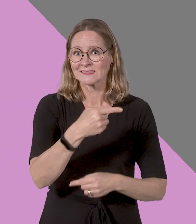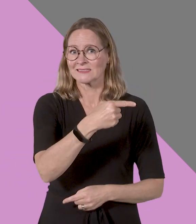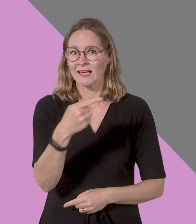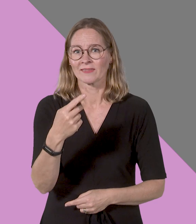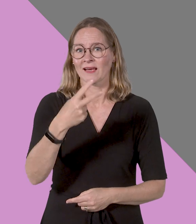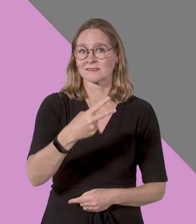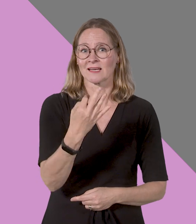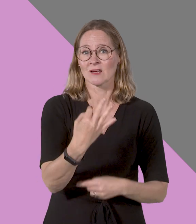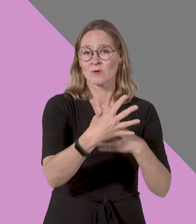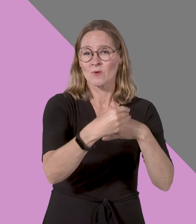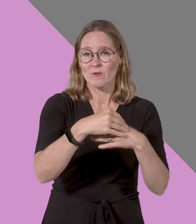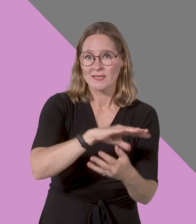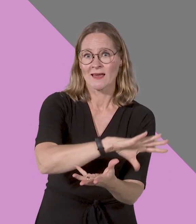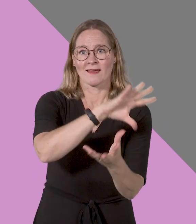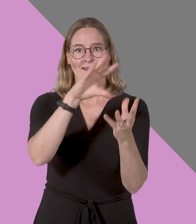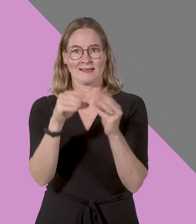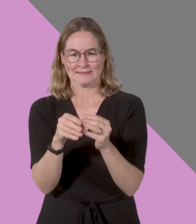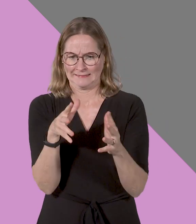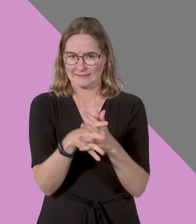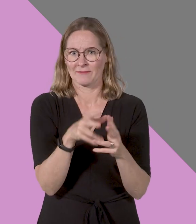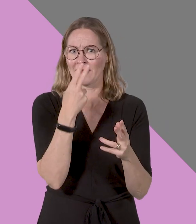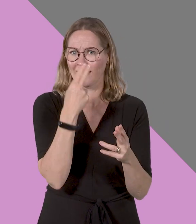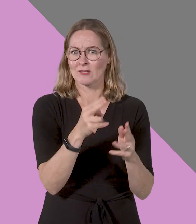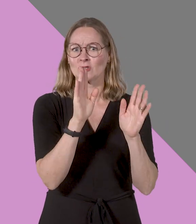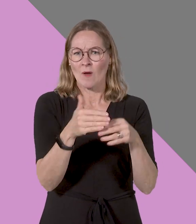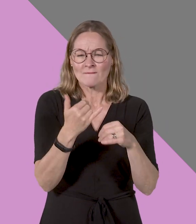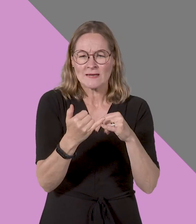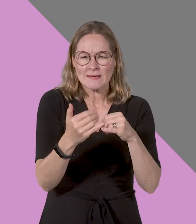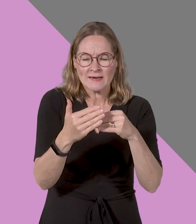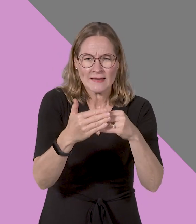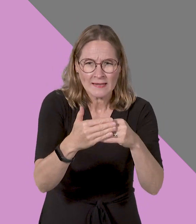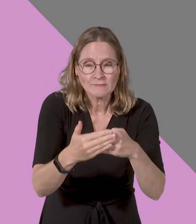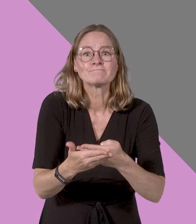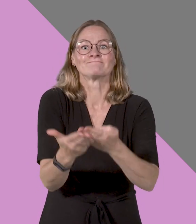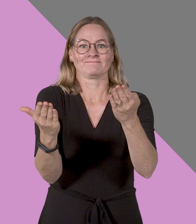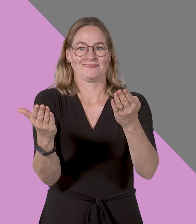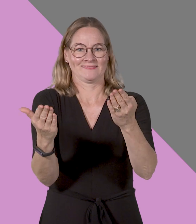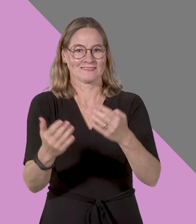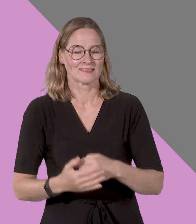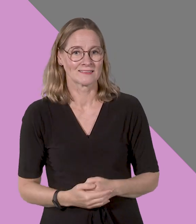128 valokuvan kokonaisuus, joka on selvästi jo viimeistelty julkaisua varten.